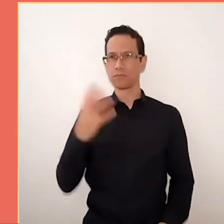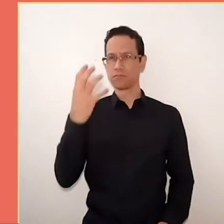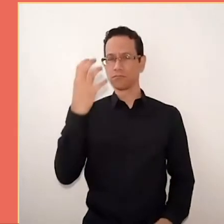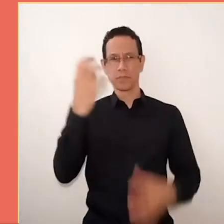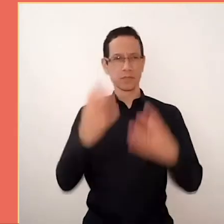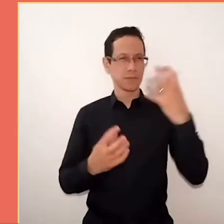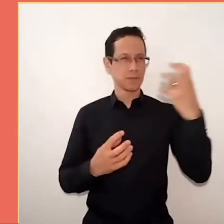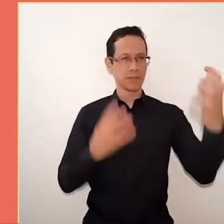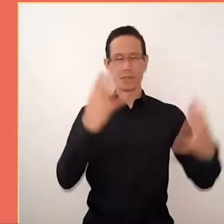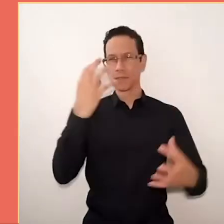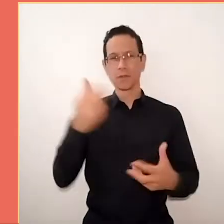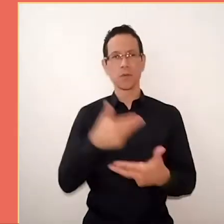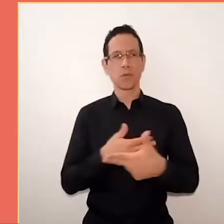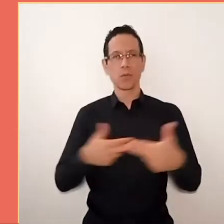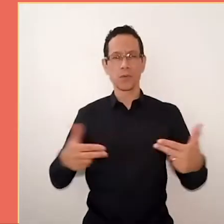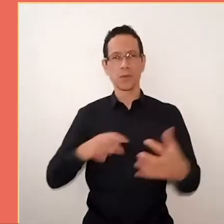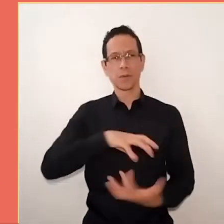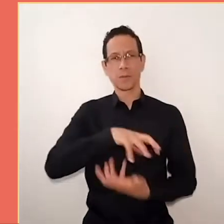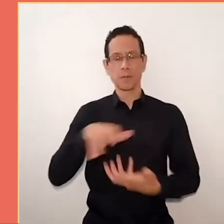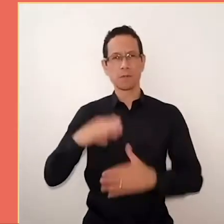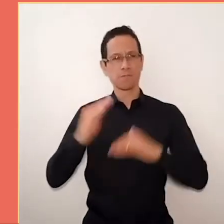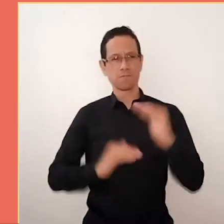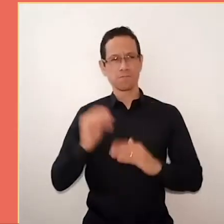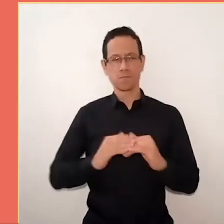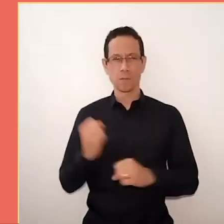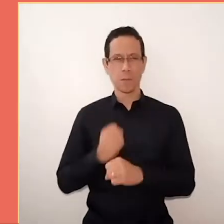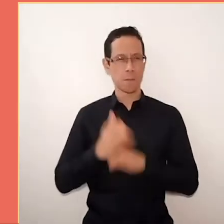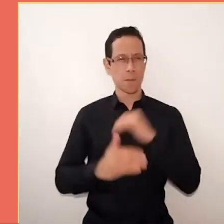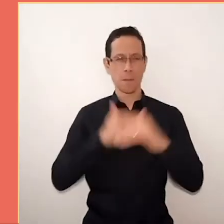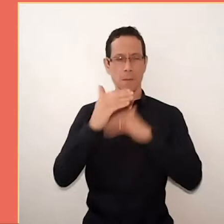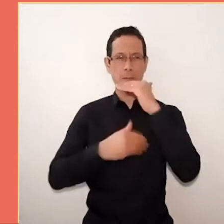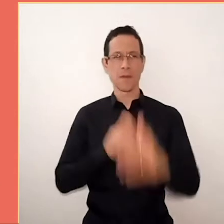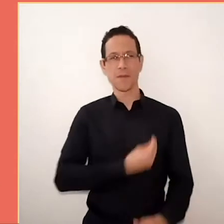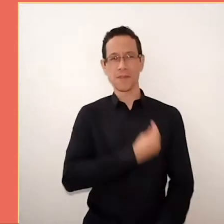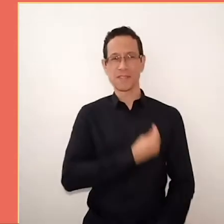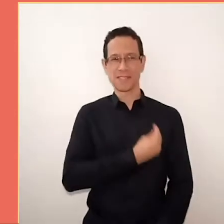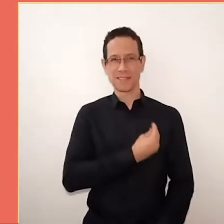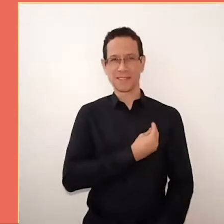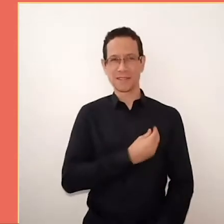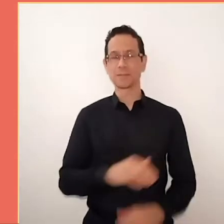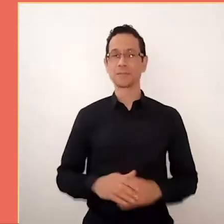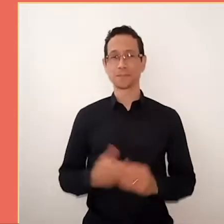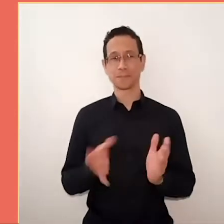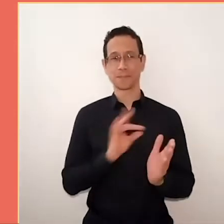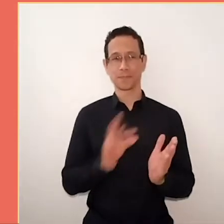Era um operário, um construtor da vida." Páginas mais adiante, ela fala o seguinte.